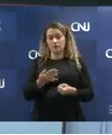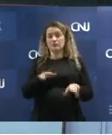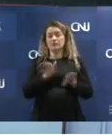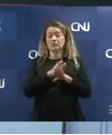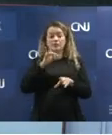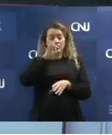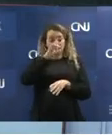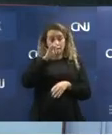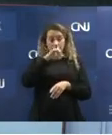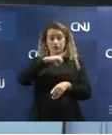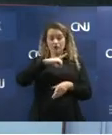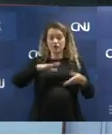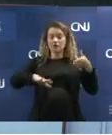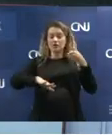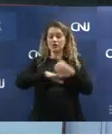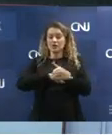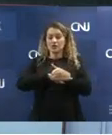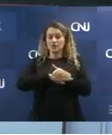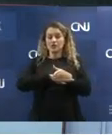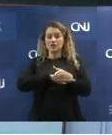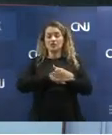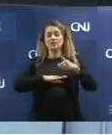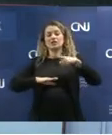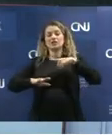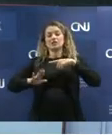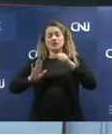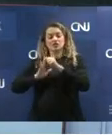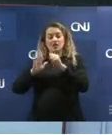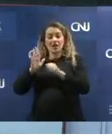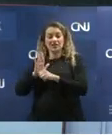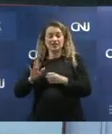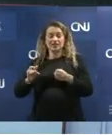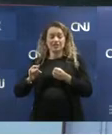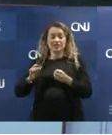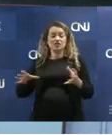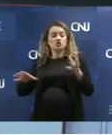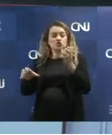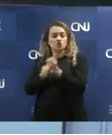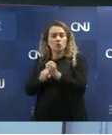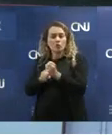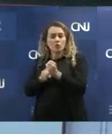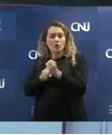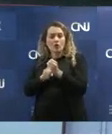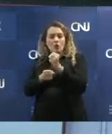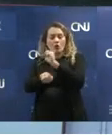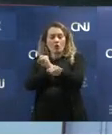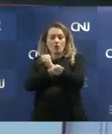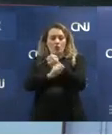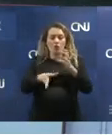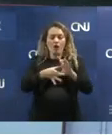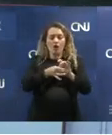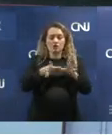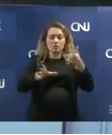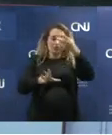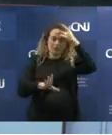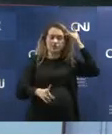na expedição de atestado que culminou com a soltura irregular deste apenado.